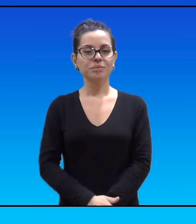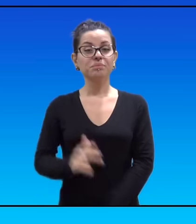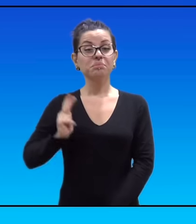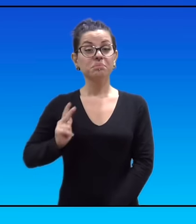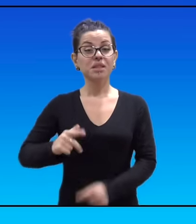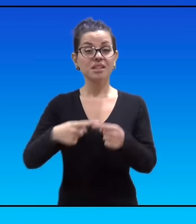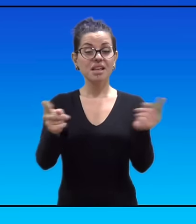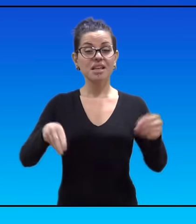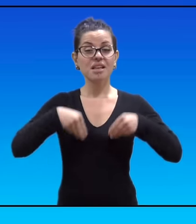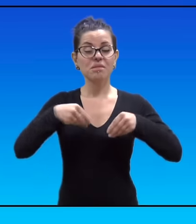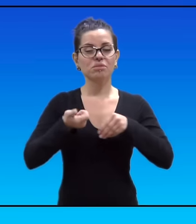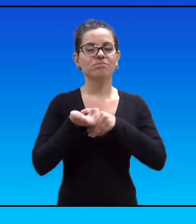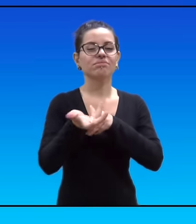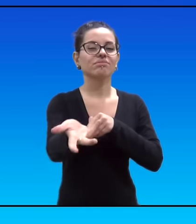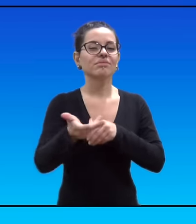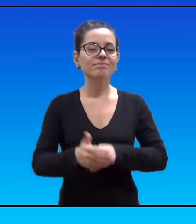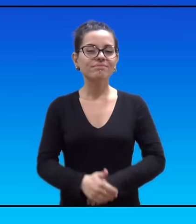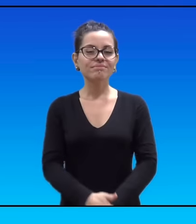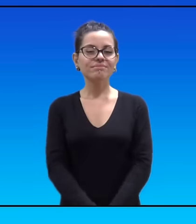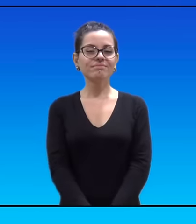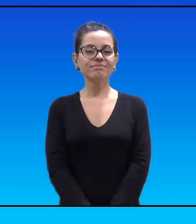Confidiamo in una vostra presenza numerosa!